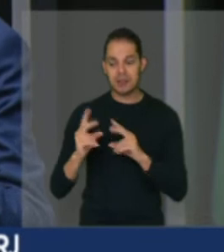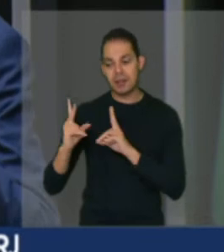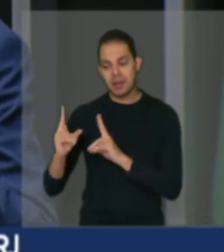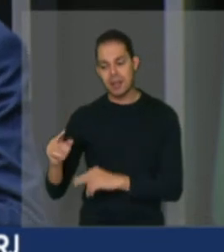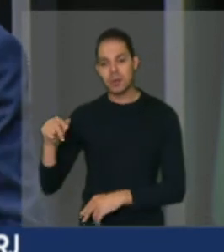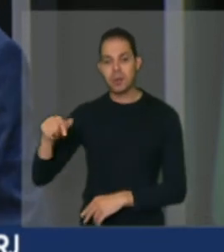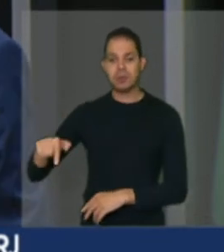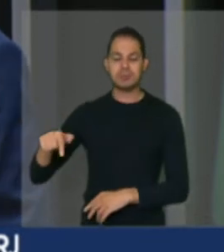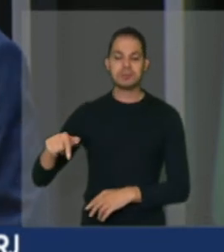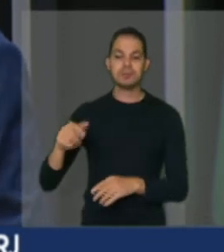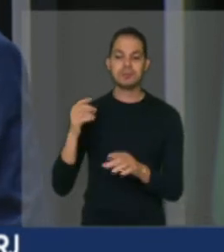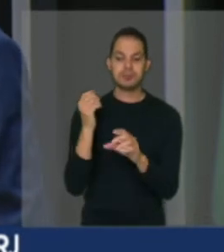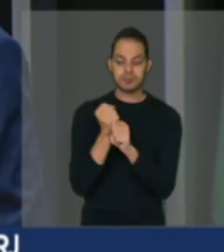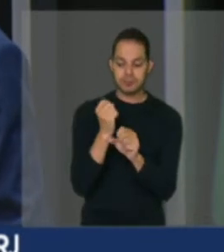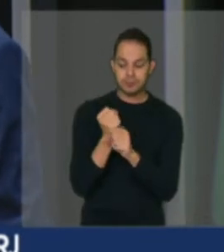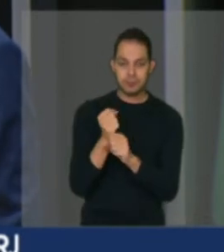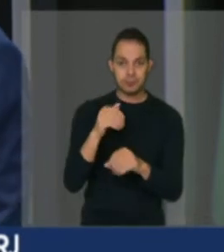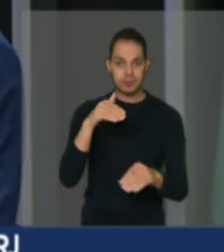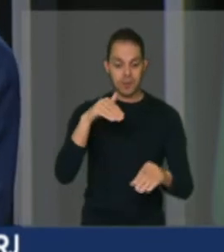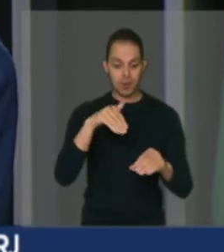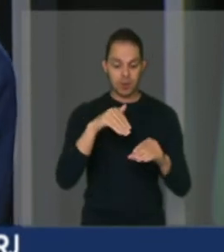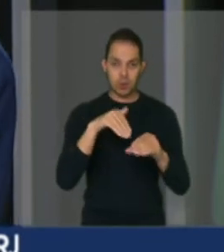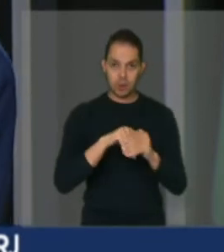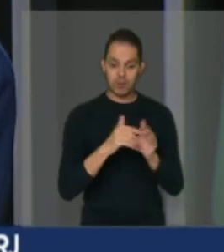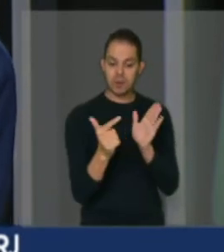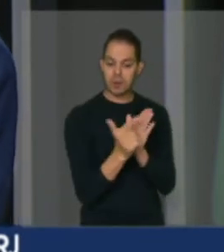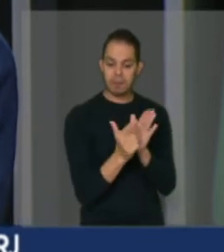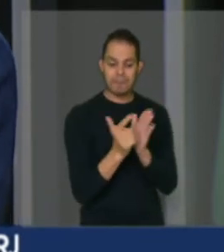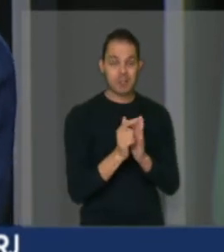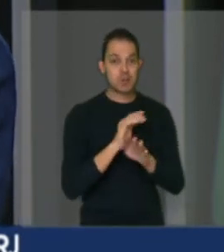IMPRESSO. MUITO OBRIGADO PRESIDENTE GILBERTO E QUE NÓS ALCANÇAMOS A DEMOCRACIA, ALCANCEMOS A DEMOCRACIA NO